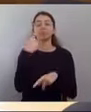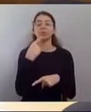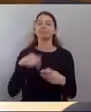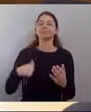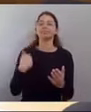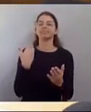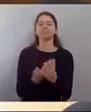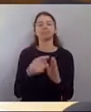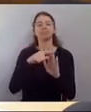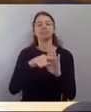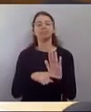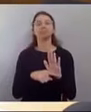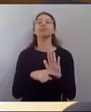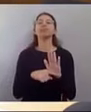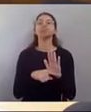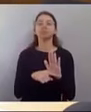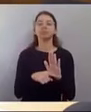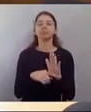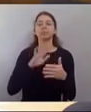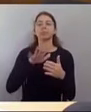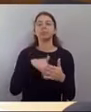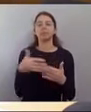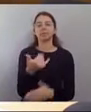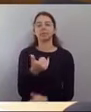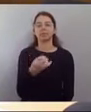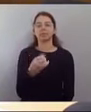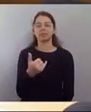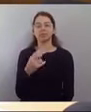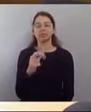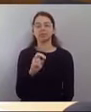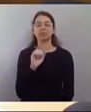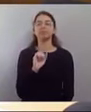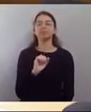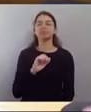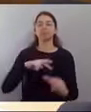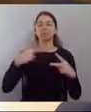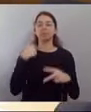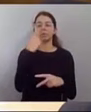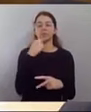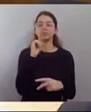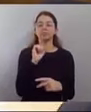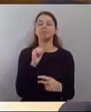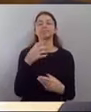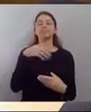nas Grandes Opções do Plano de 2023,